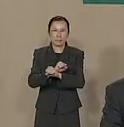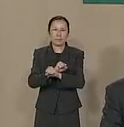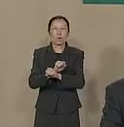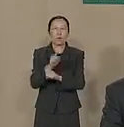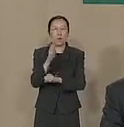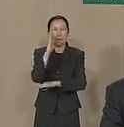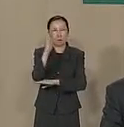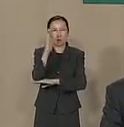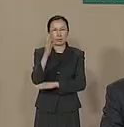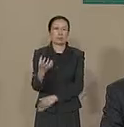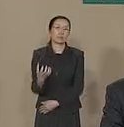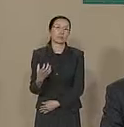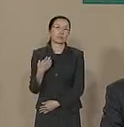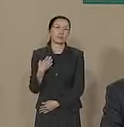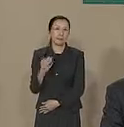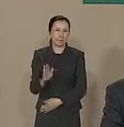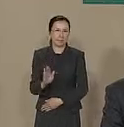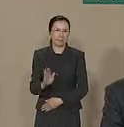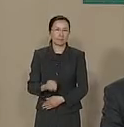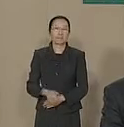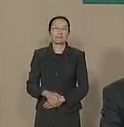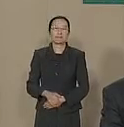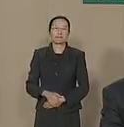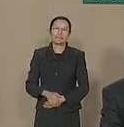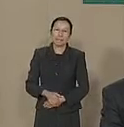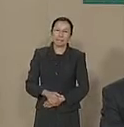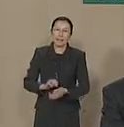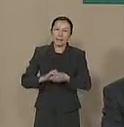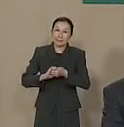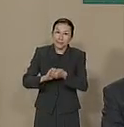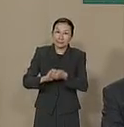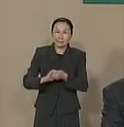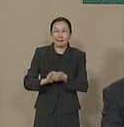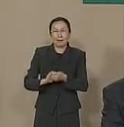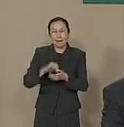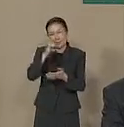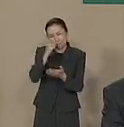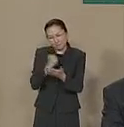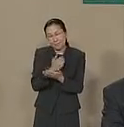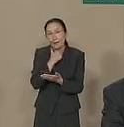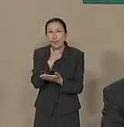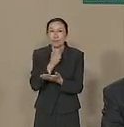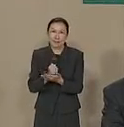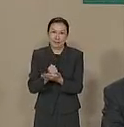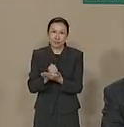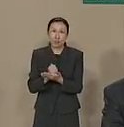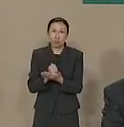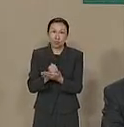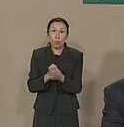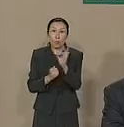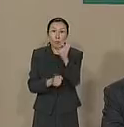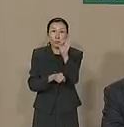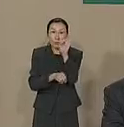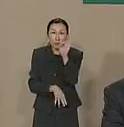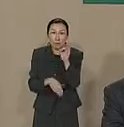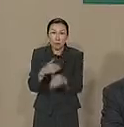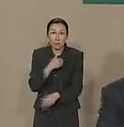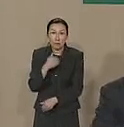これは政治の責任です (浦吉) ぜひ実現してほしい ことばかりですが 財源の方は大丈夫 なのでしょうか